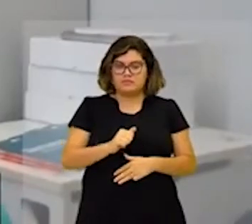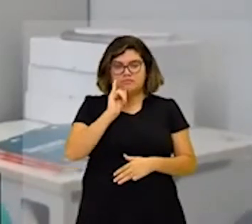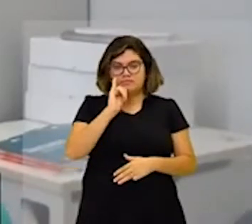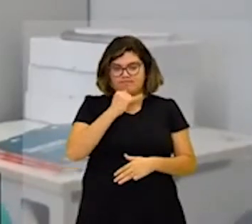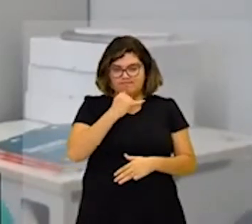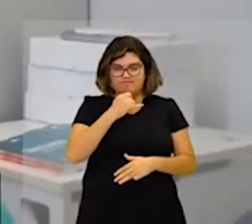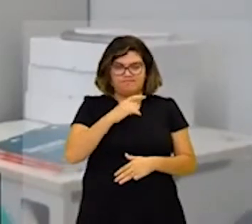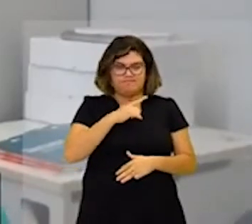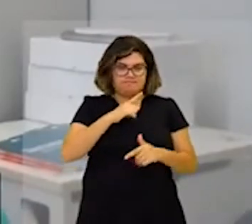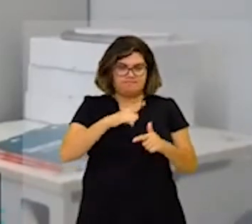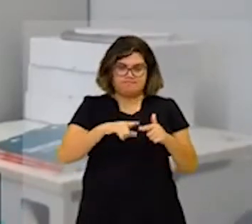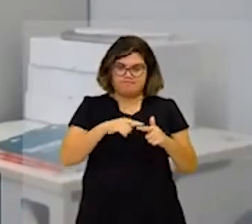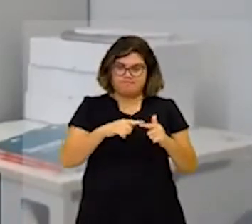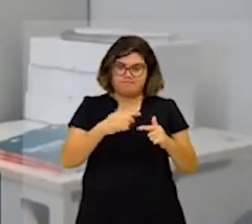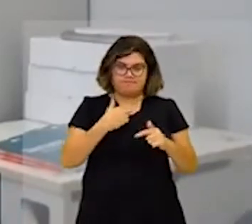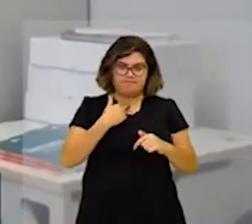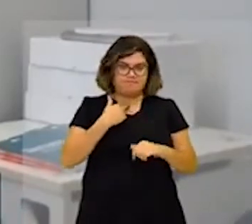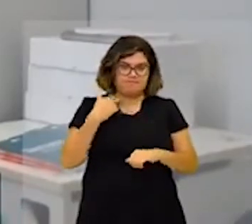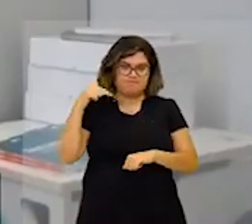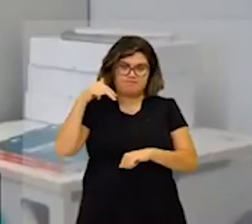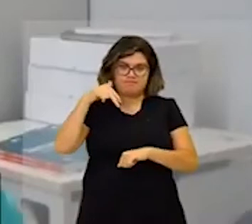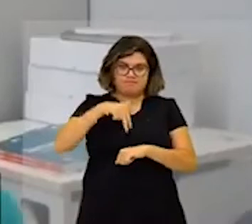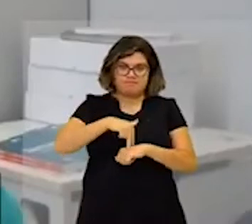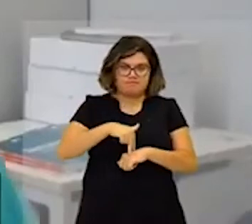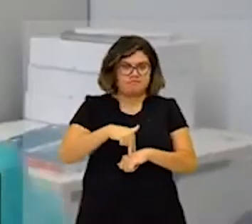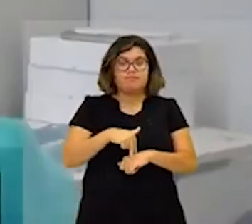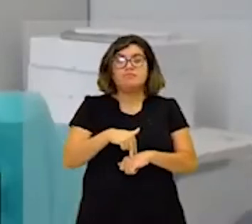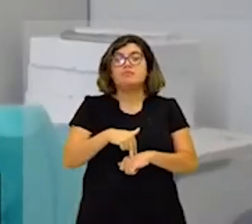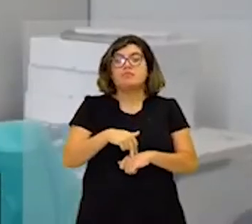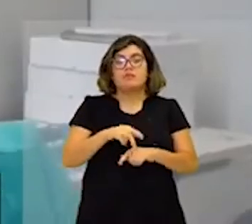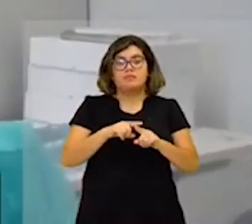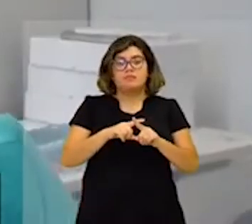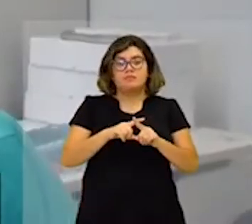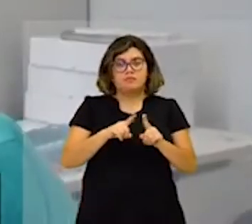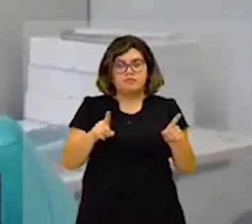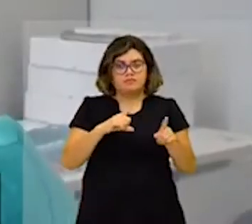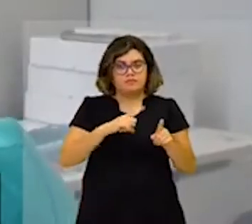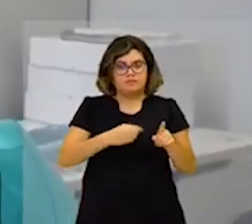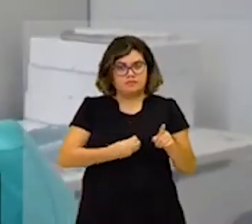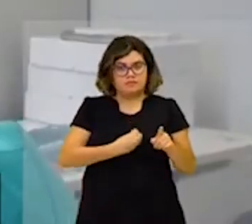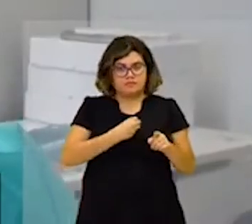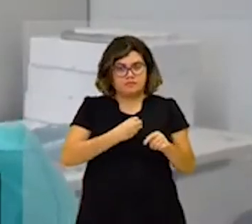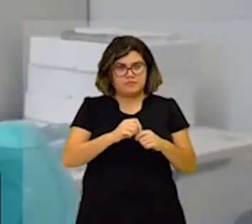não é substituível uma estamos aqui para poder realizar nossas atividades da melhor